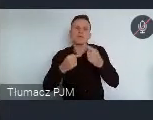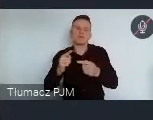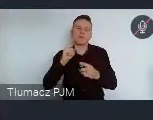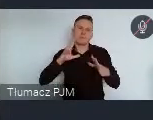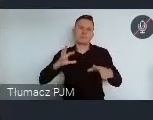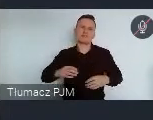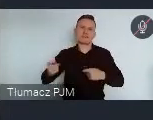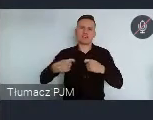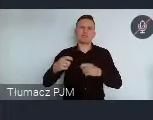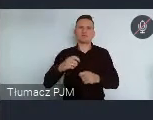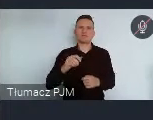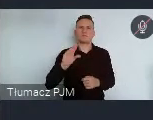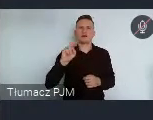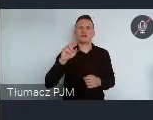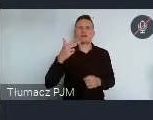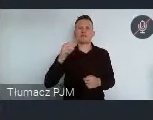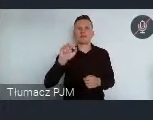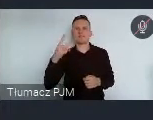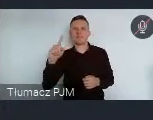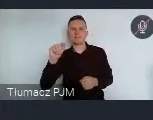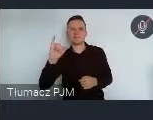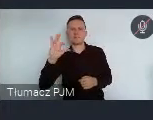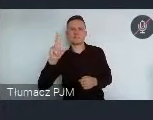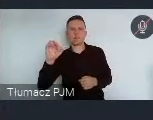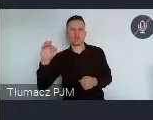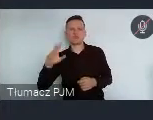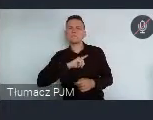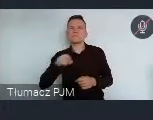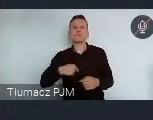czyli nasze praktyki już konkretnie, które wdrażamy w naszym mieście.